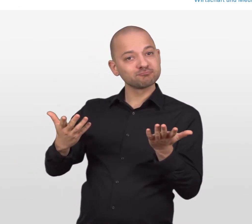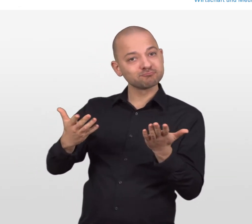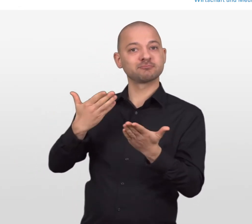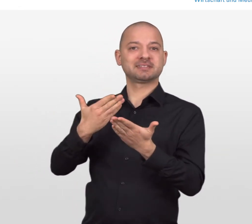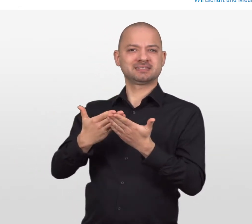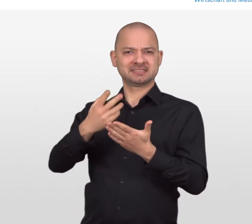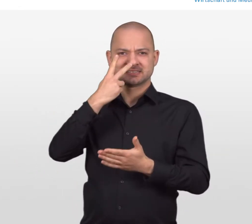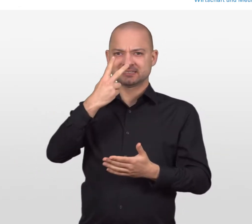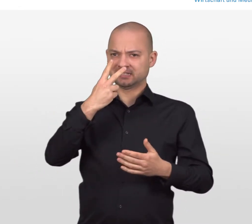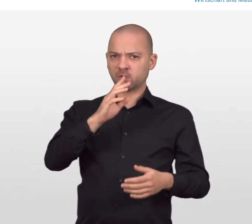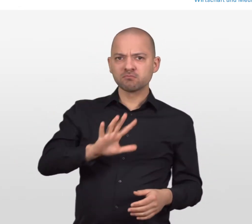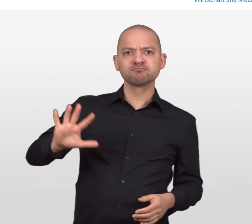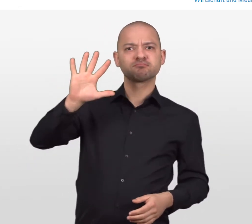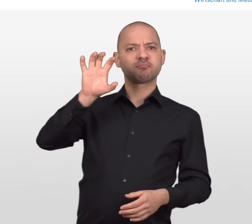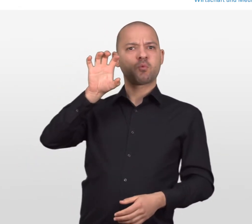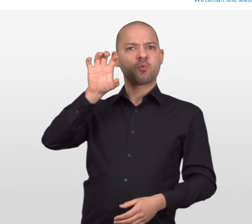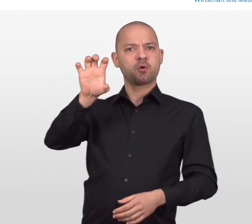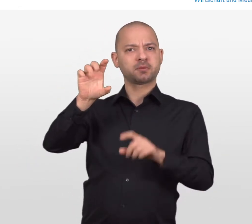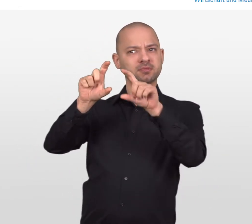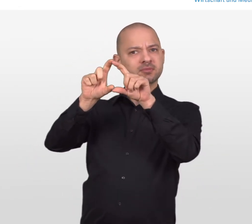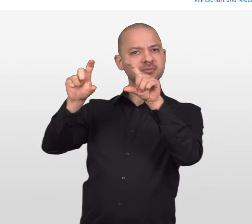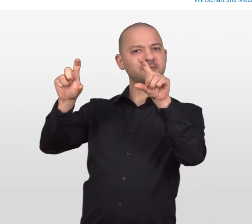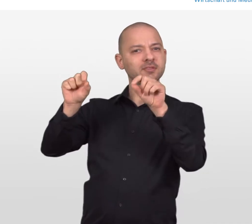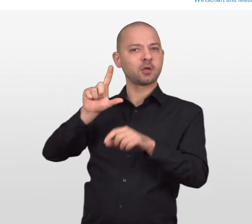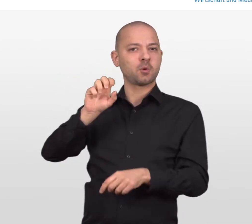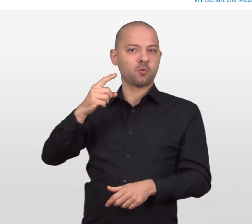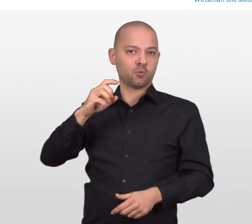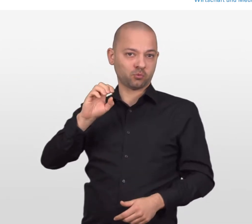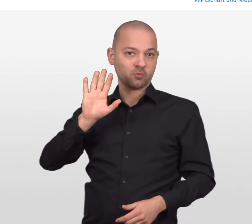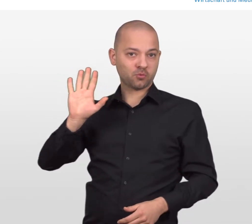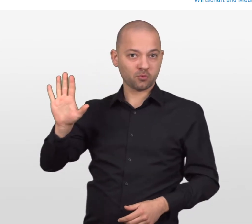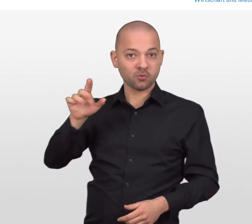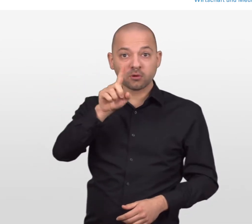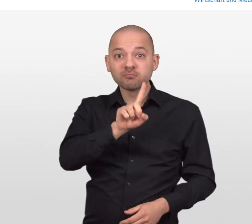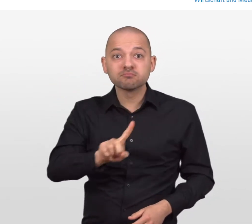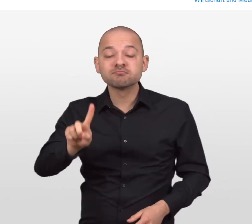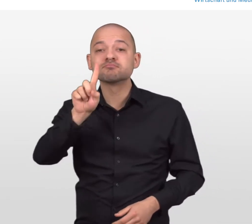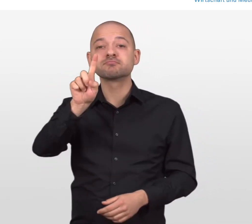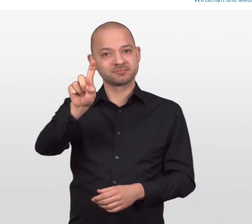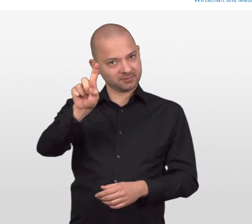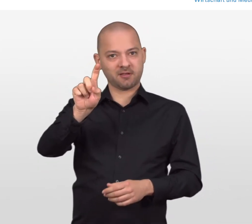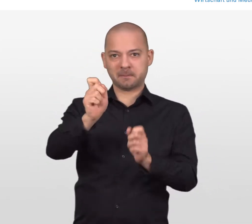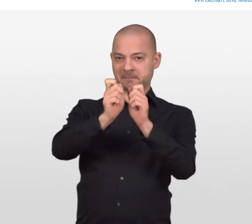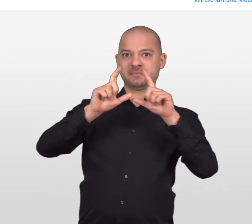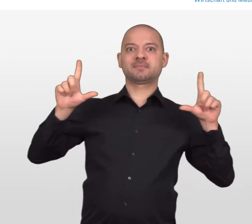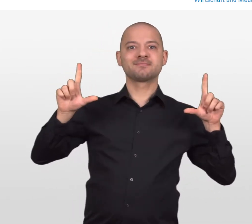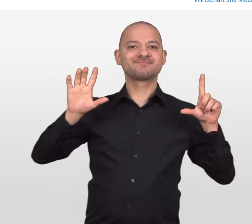Daher ist oben rechts auf der Seite die Wortbildmarke des Bayerischen Wirtschaftsministeriums abgebildet. Wenn Sie sie anklicken, öffnet sich ein neues Fenster im Browser